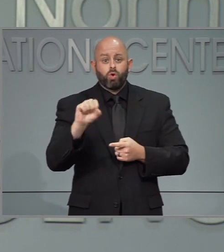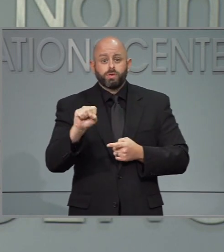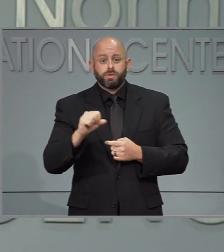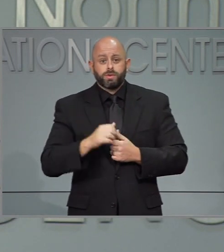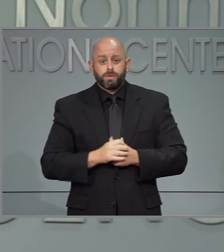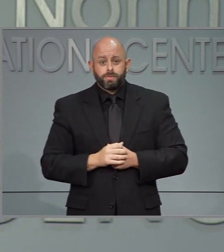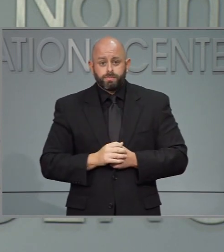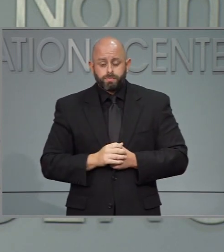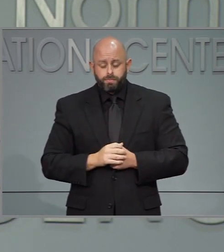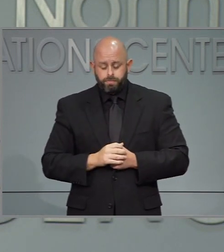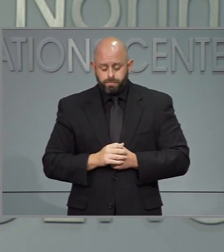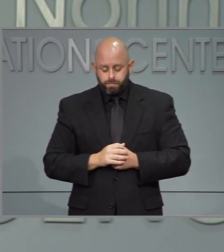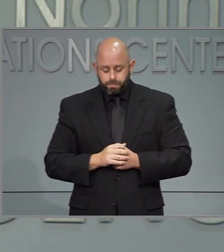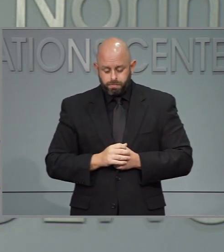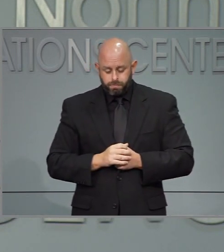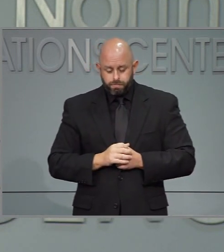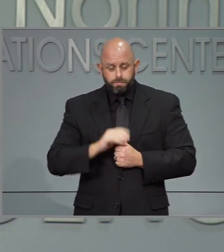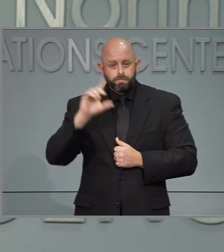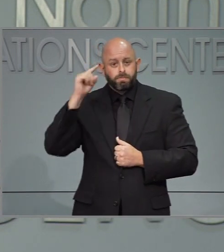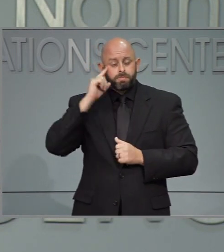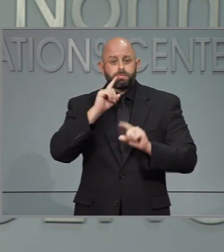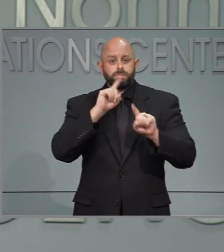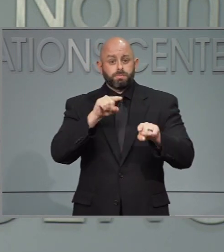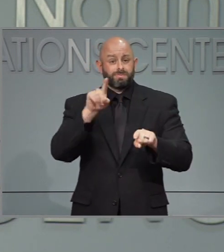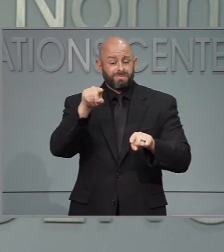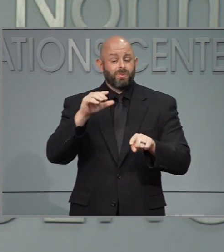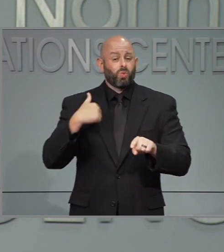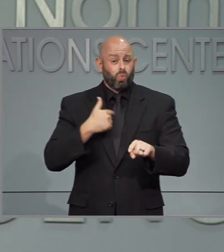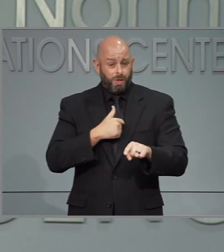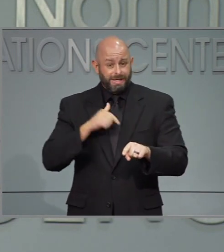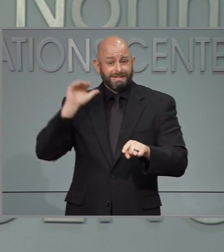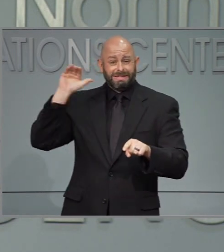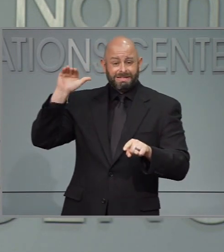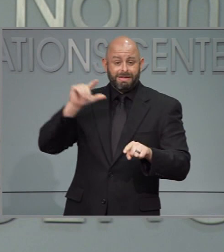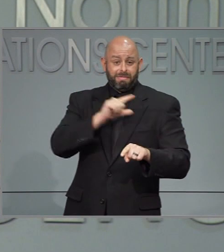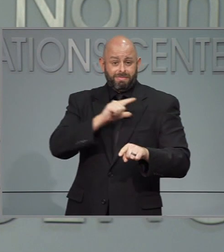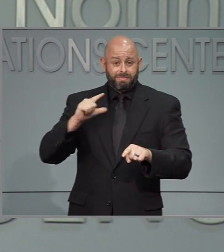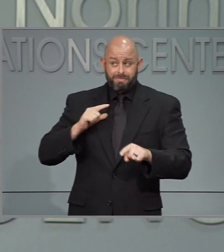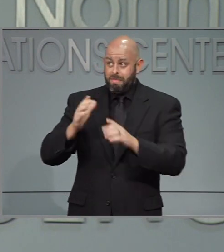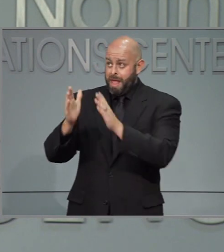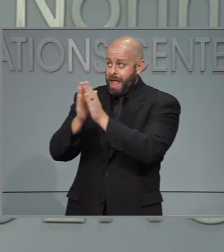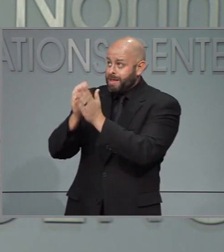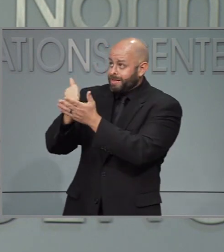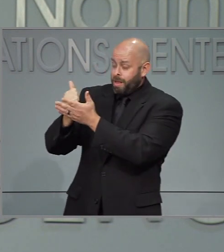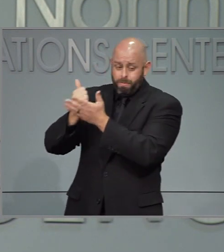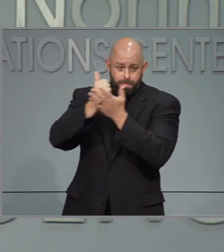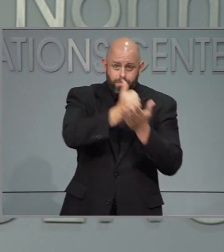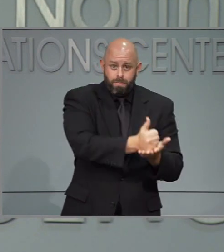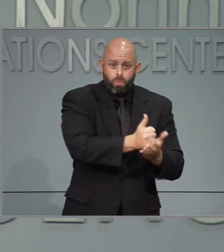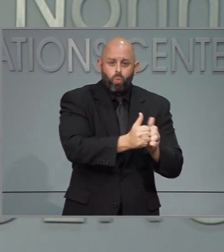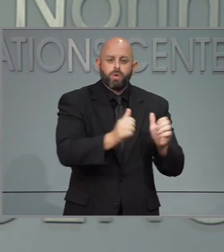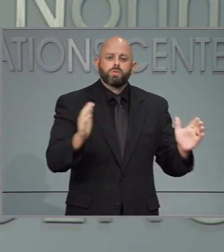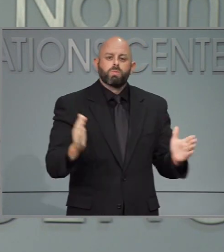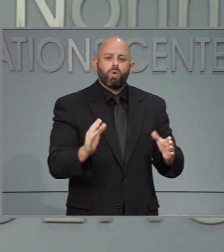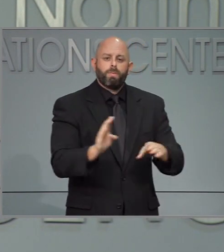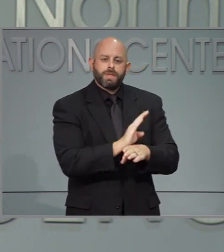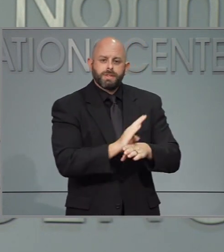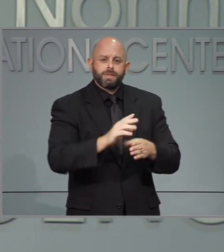solventar sus problemas económicos. Respuesta. Pedimos y fondos significativos para los pequeños negocios y